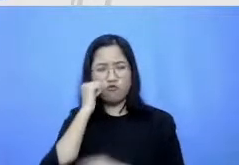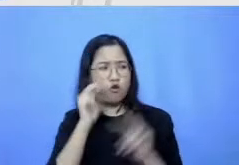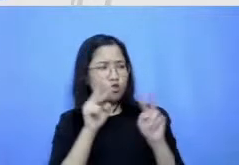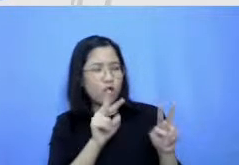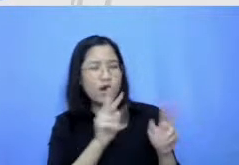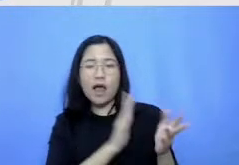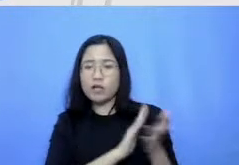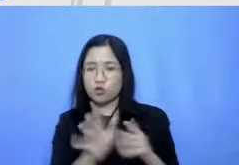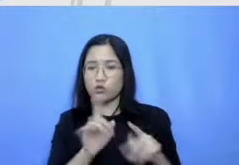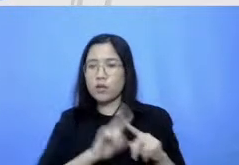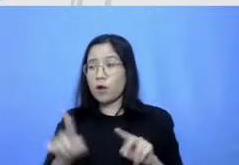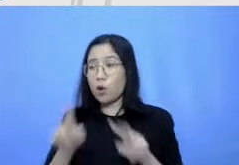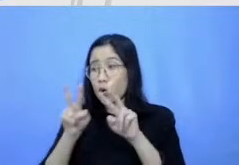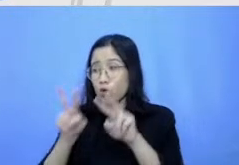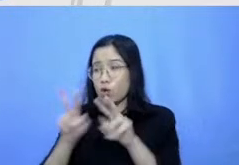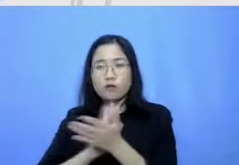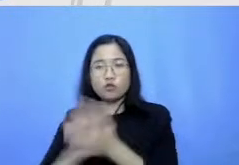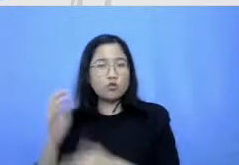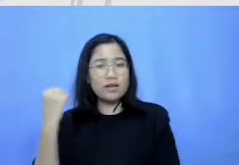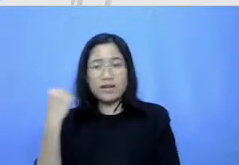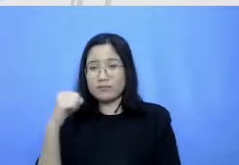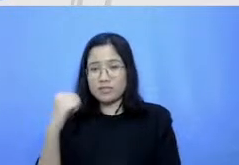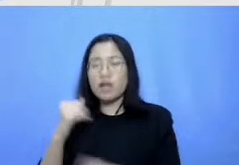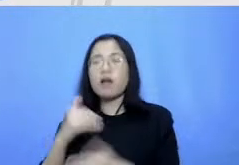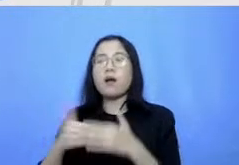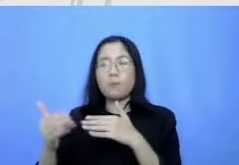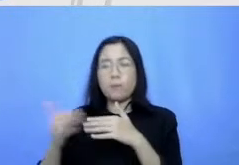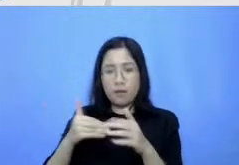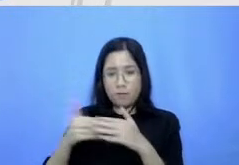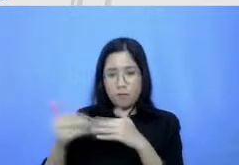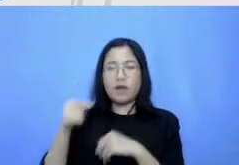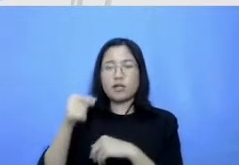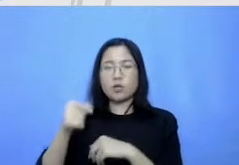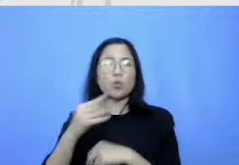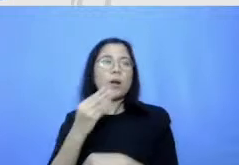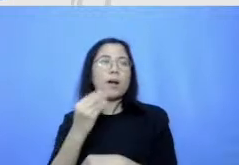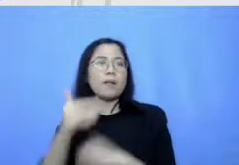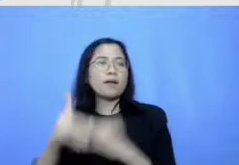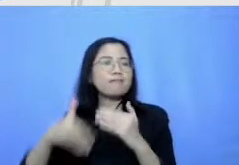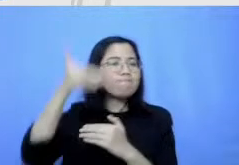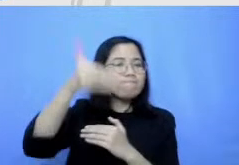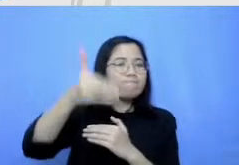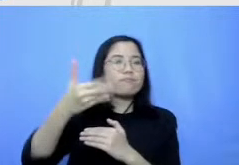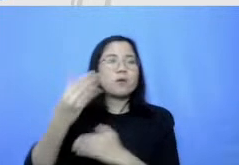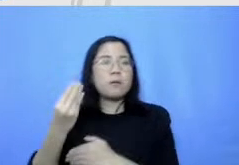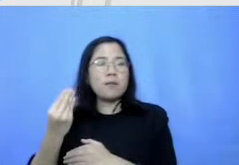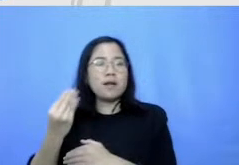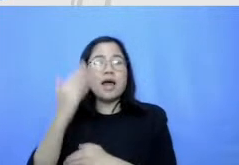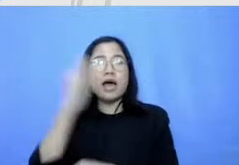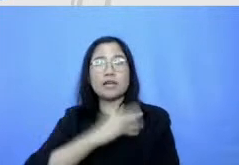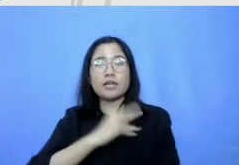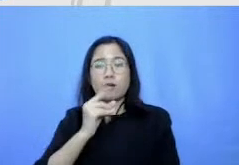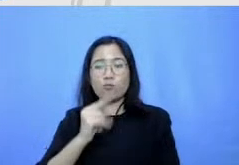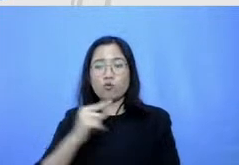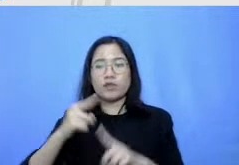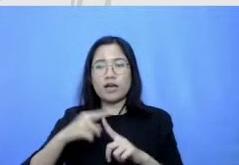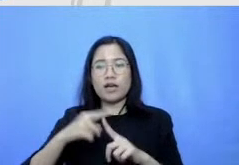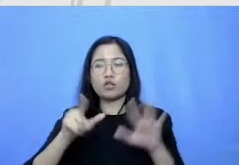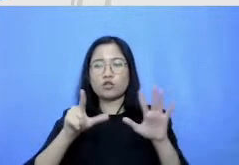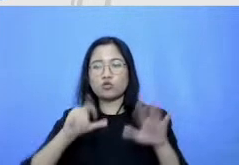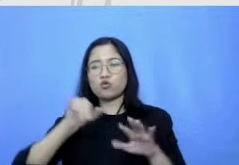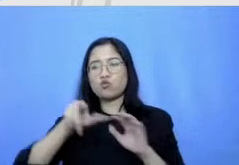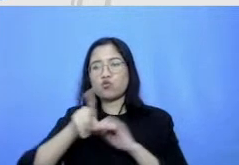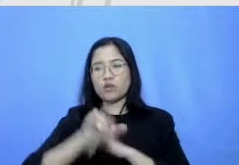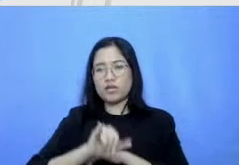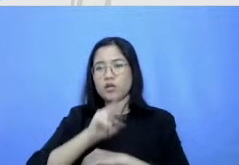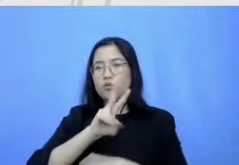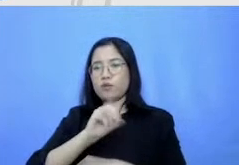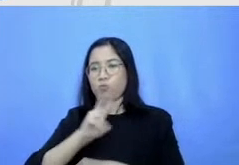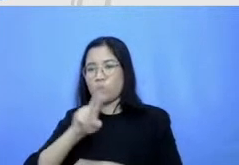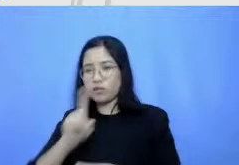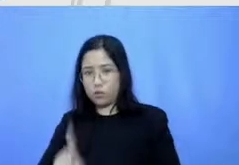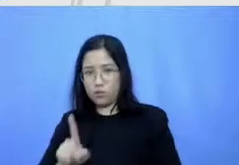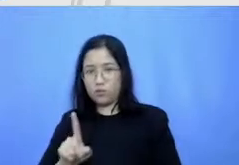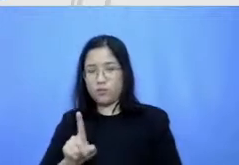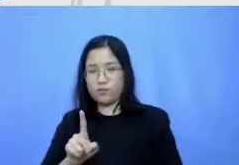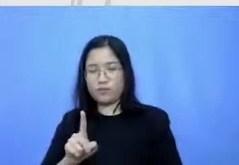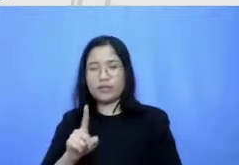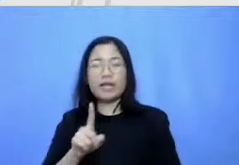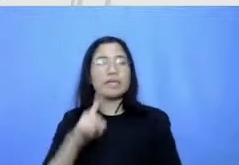apa-apa webinar berikutnya itu adalah di hari Rabu tanggal 21 selalu akan diadakan di jam satu bapak